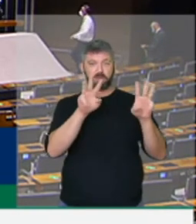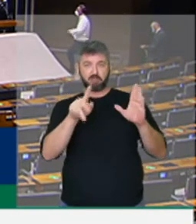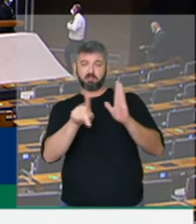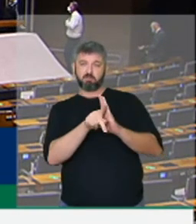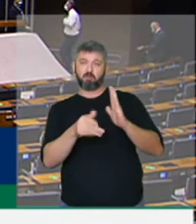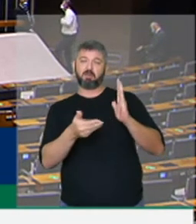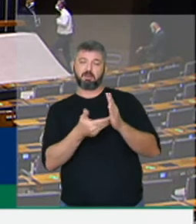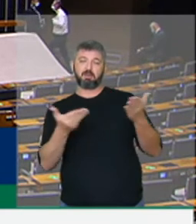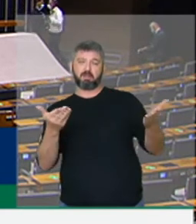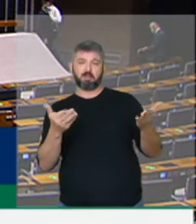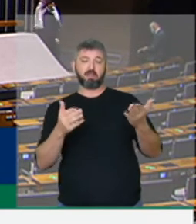NAS PÁGINAS DA CÂMARA DOS DEPUTADOS NA REDES SOCIAIS E